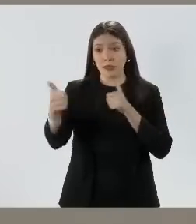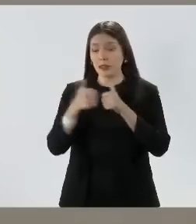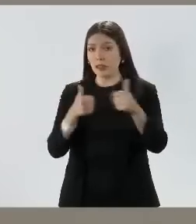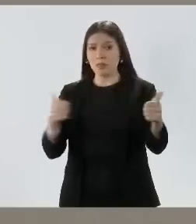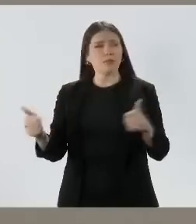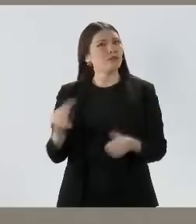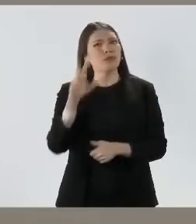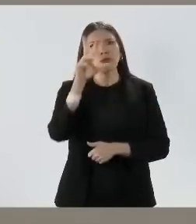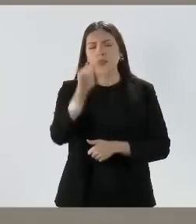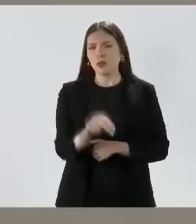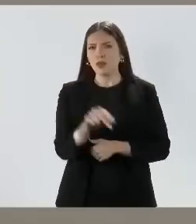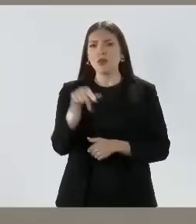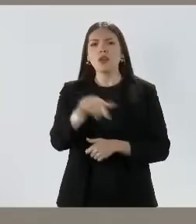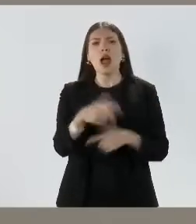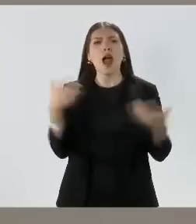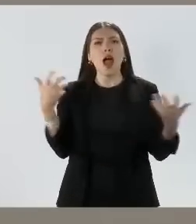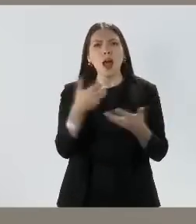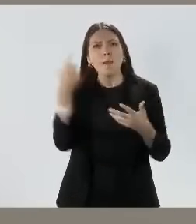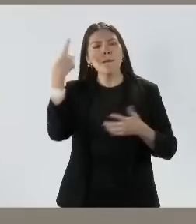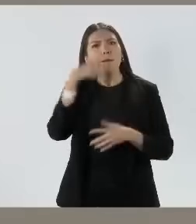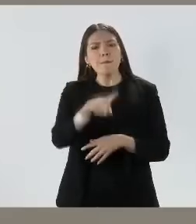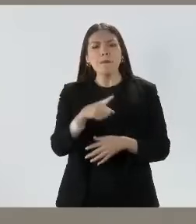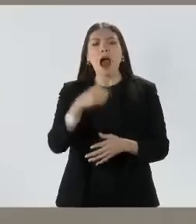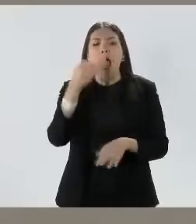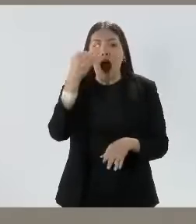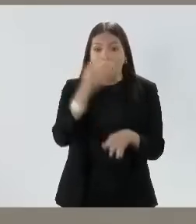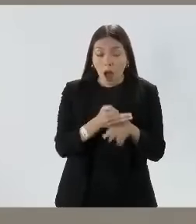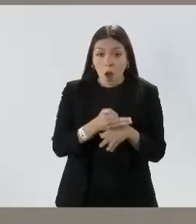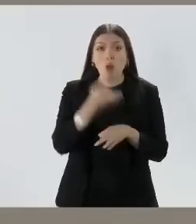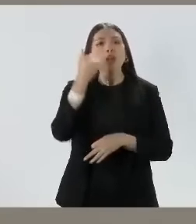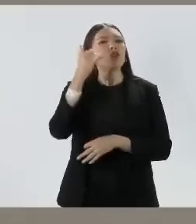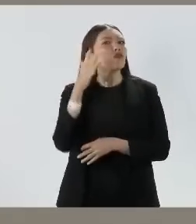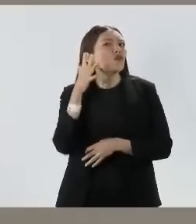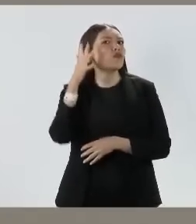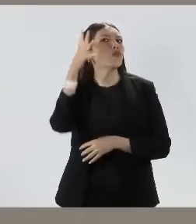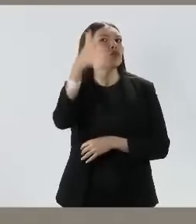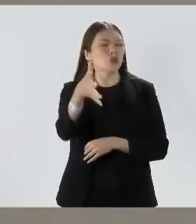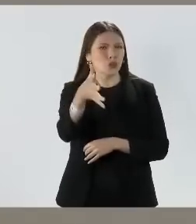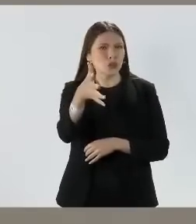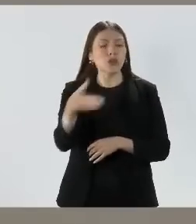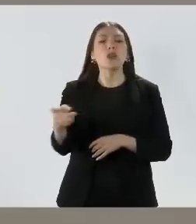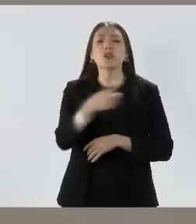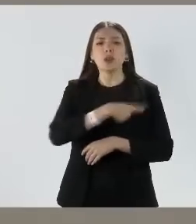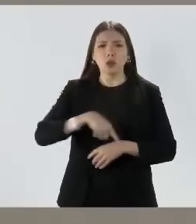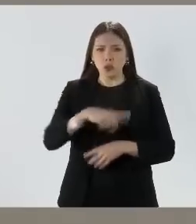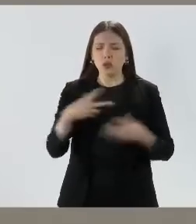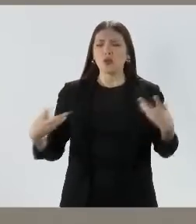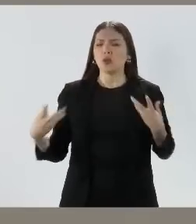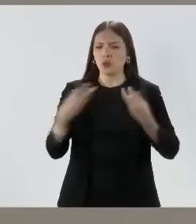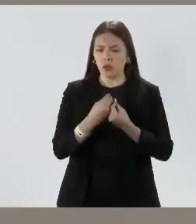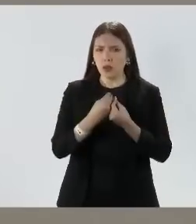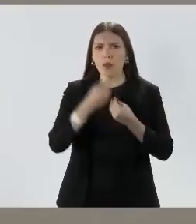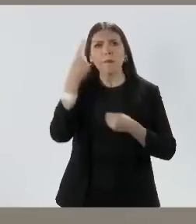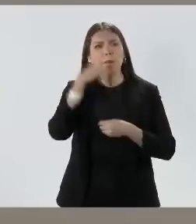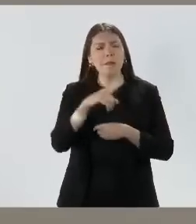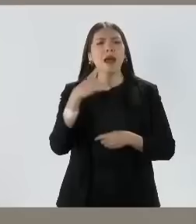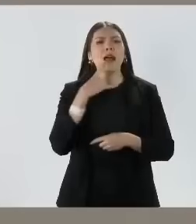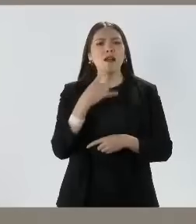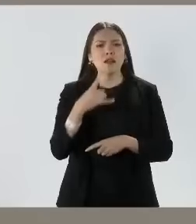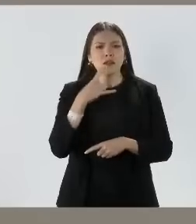inmediato y futuro gobernamos para todas y todos luchamos por la felicidad del pueblo